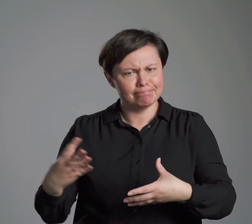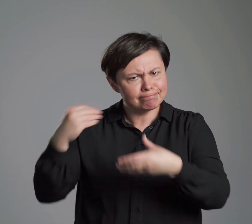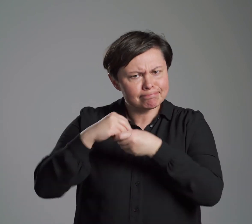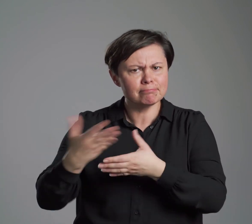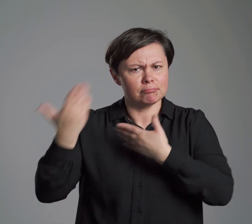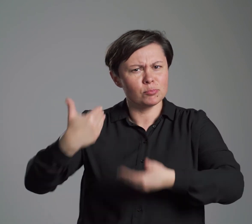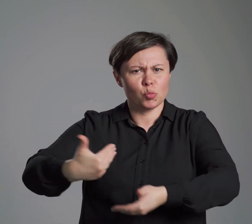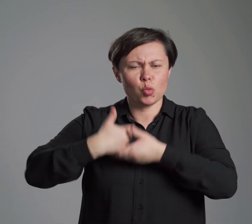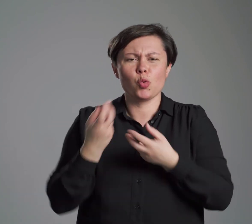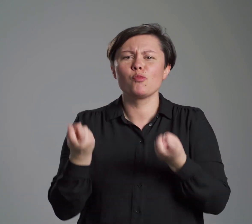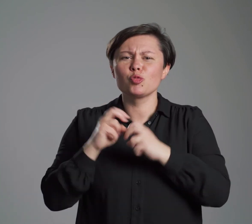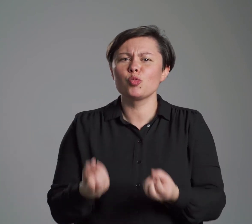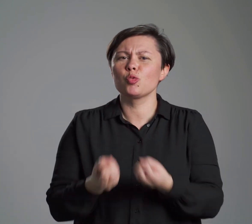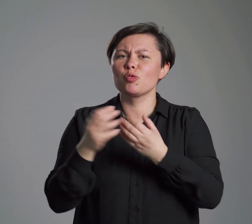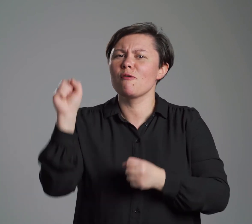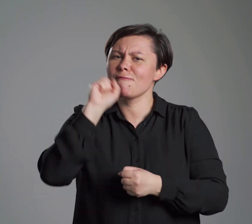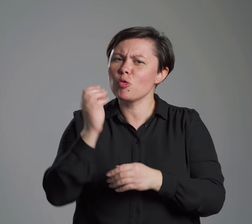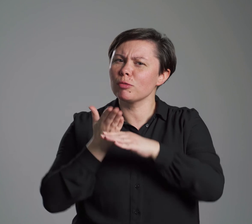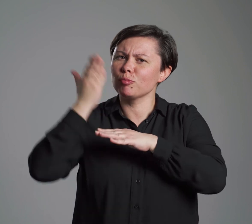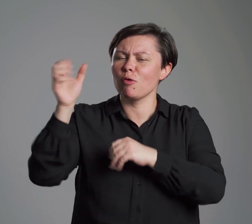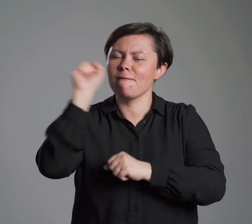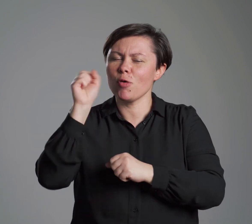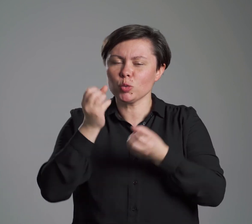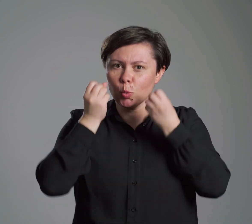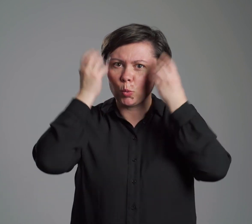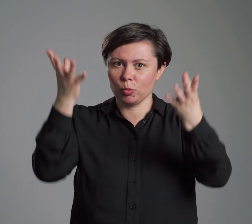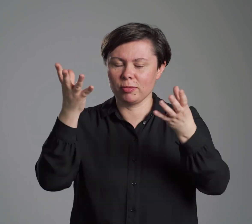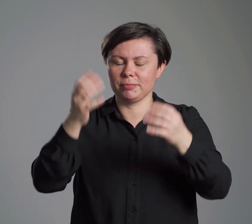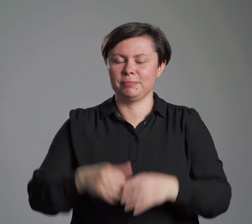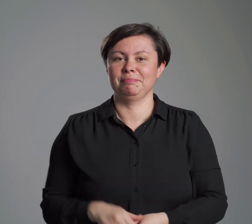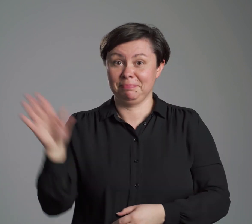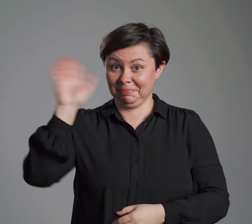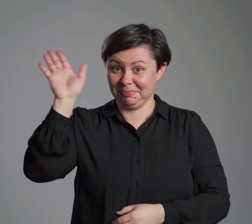Dołącz do nas i pomóż nam współtworzyć przyszłość wrocławskiej kultury!